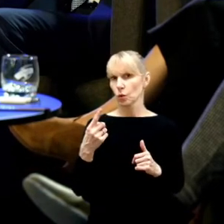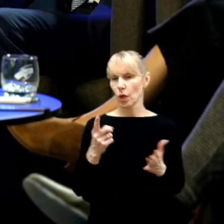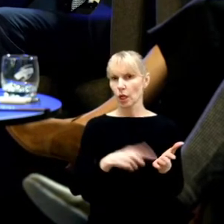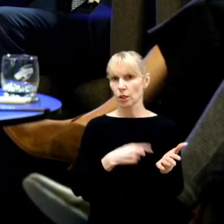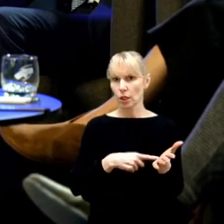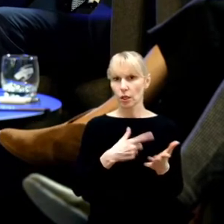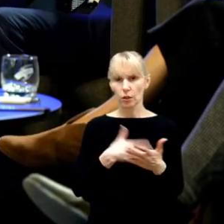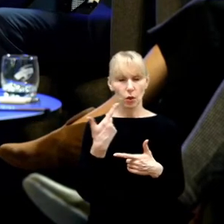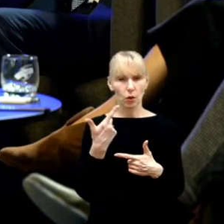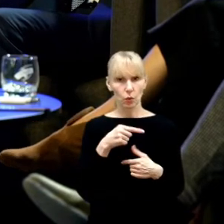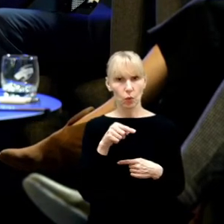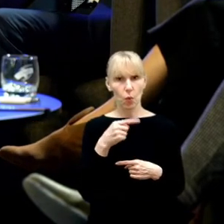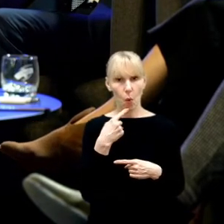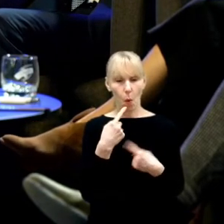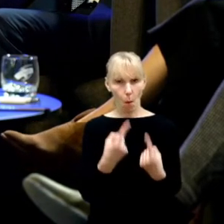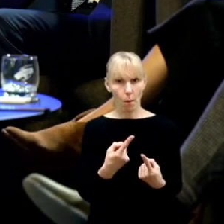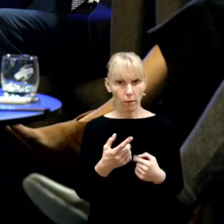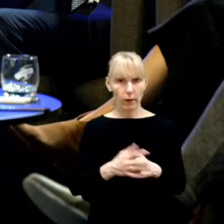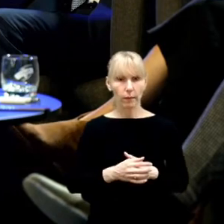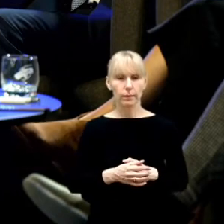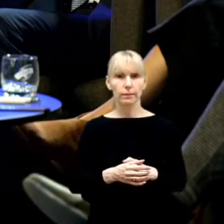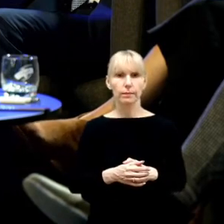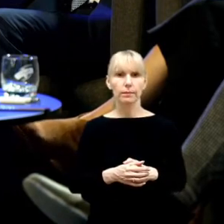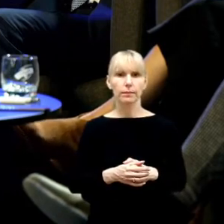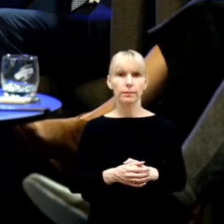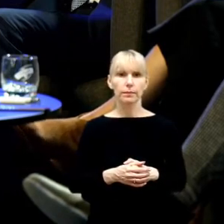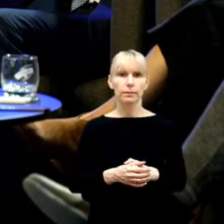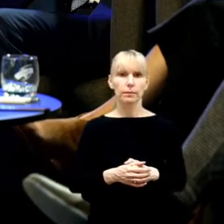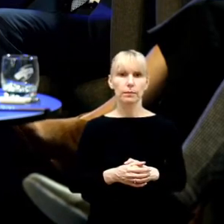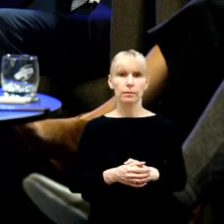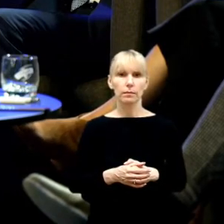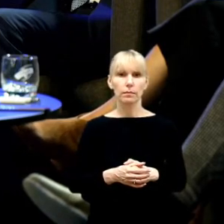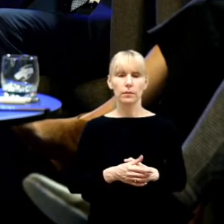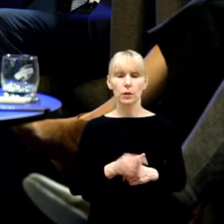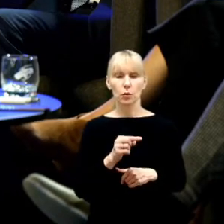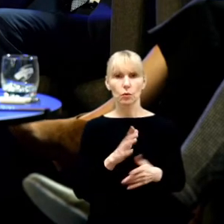Wolałbym Państwu powiedzieć o tym, w jaki te projekty powstają, ale skoro zostałem wywołany,